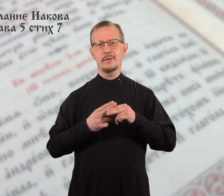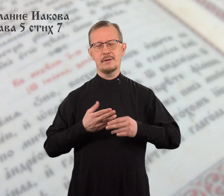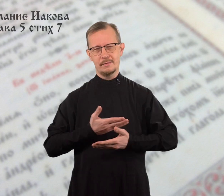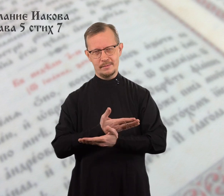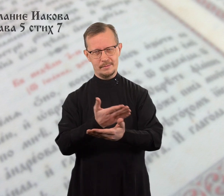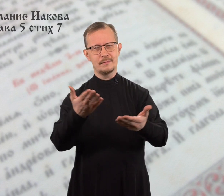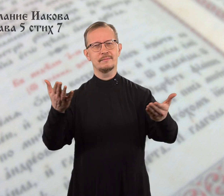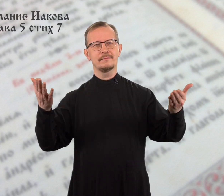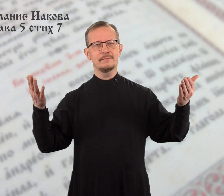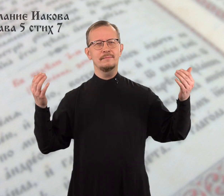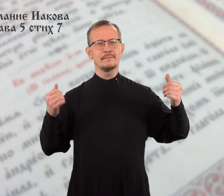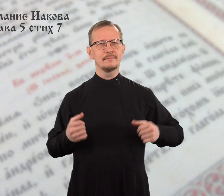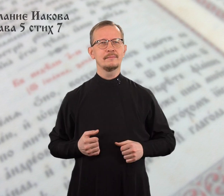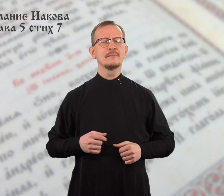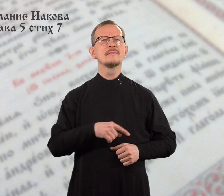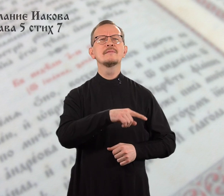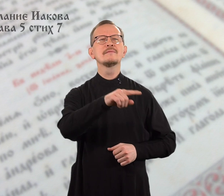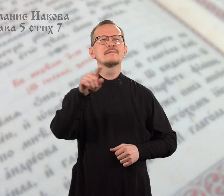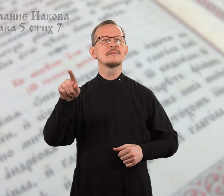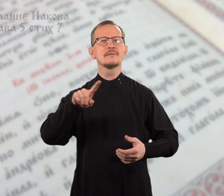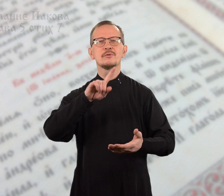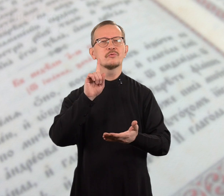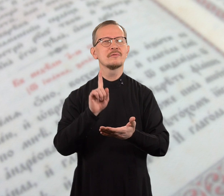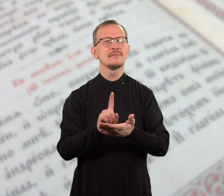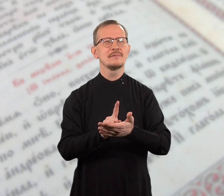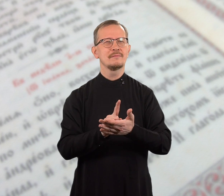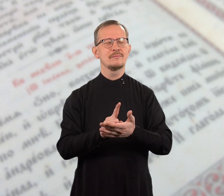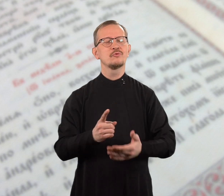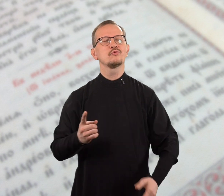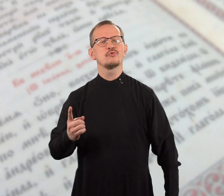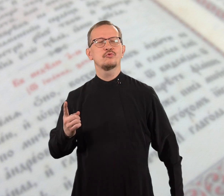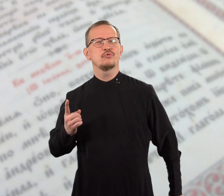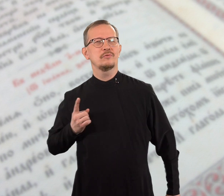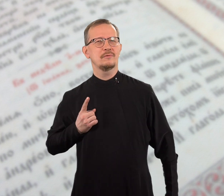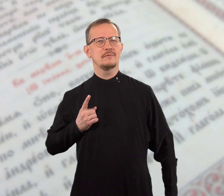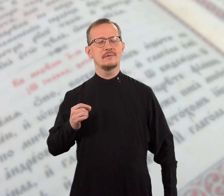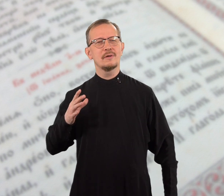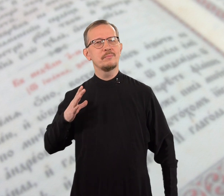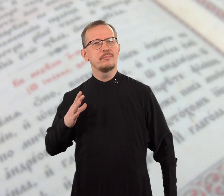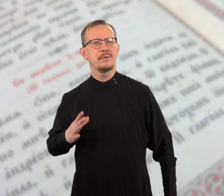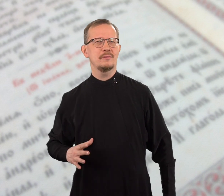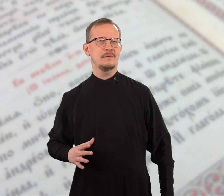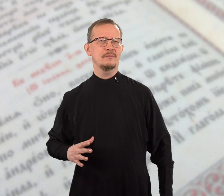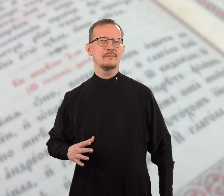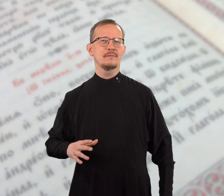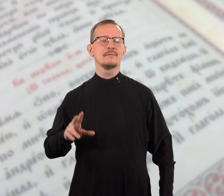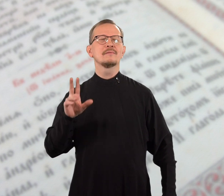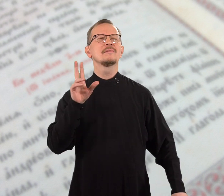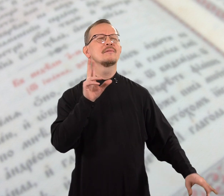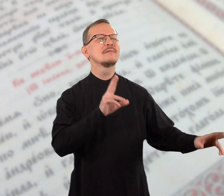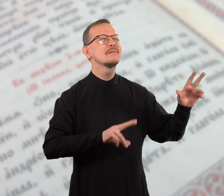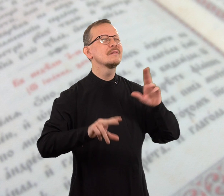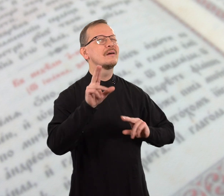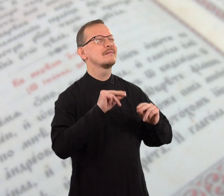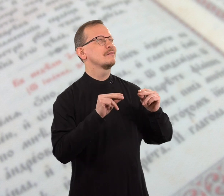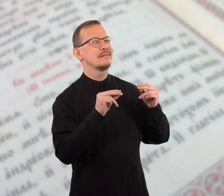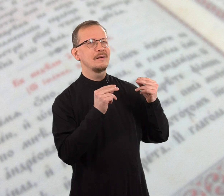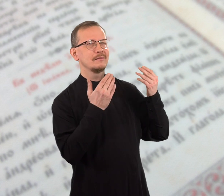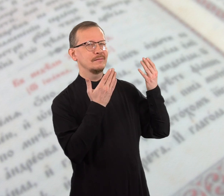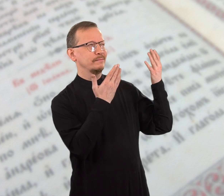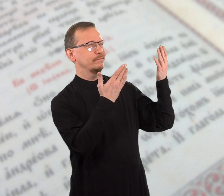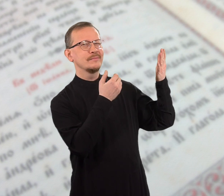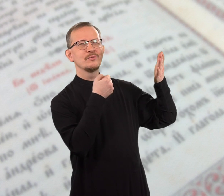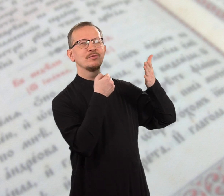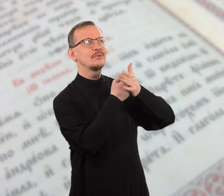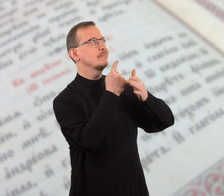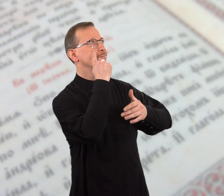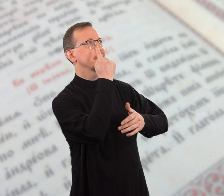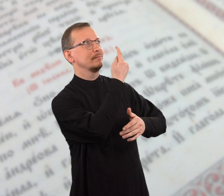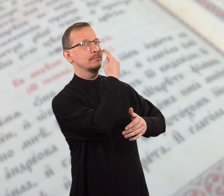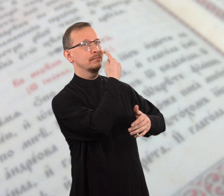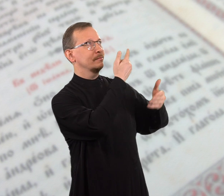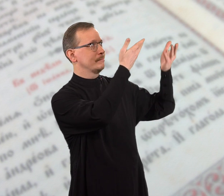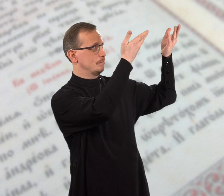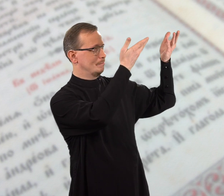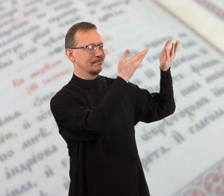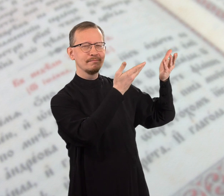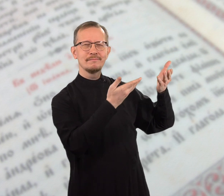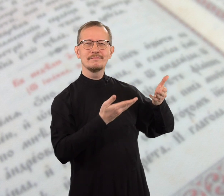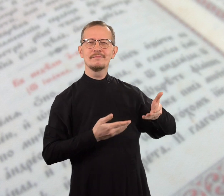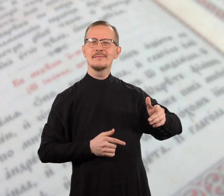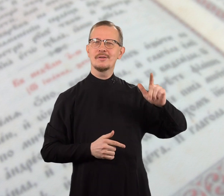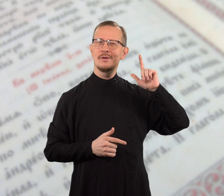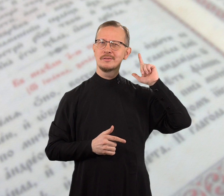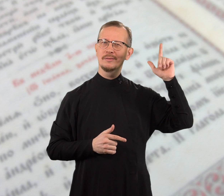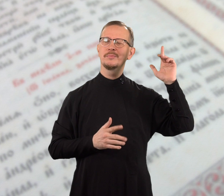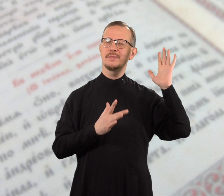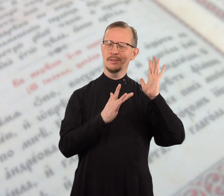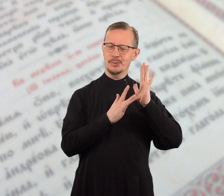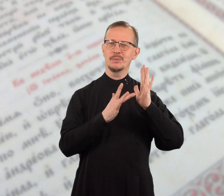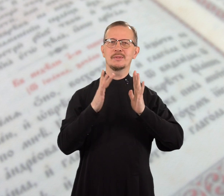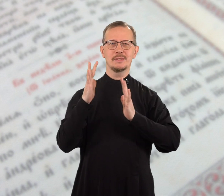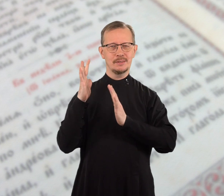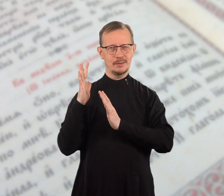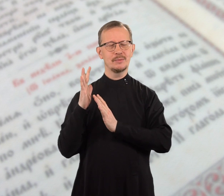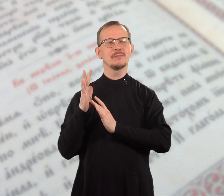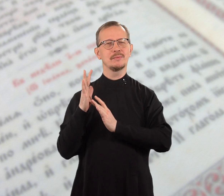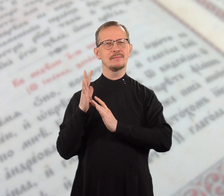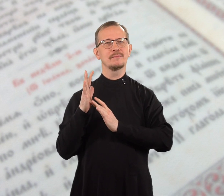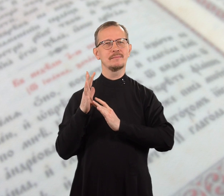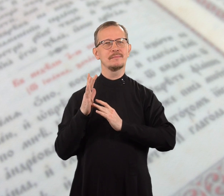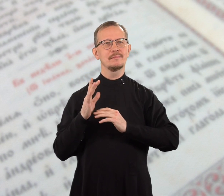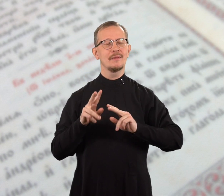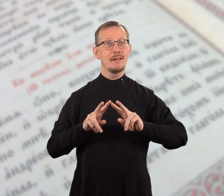Братья, будьте долготерпеливы до пришествия Господа.